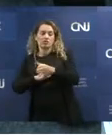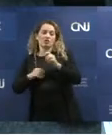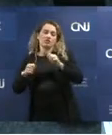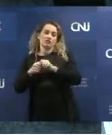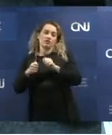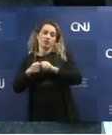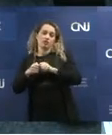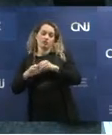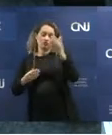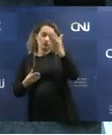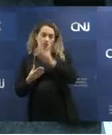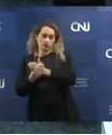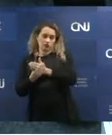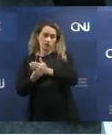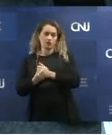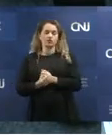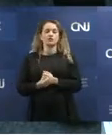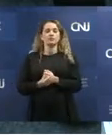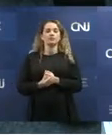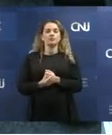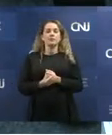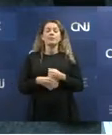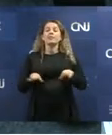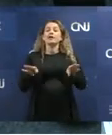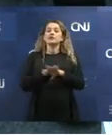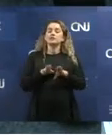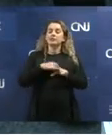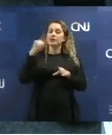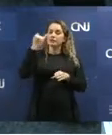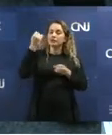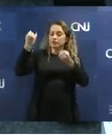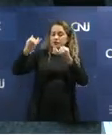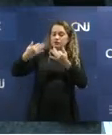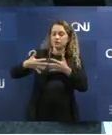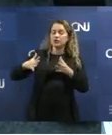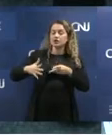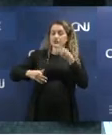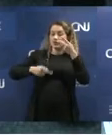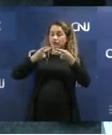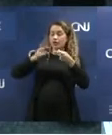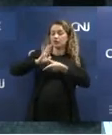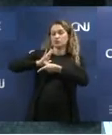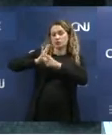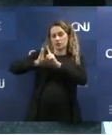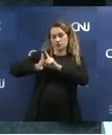É imperioso mencionar. Ademais, como já foi mencionado, aqui da bancada que não foi constatada